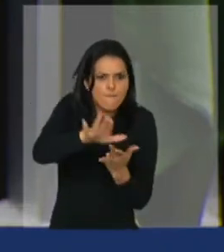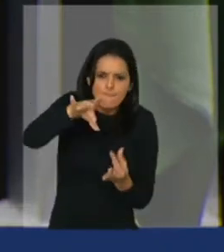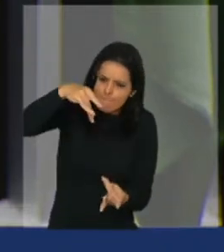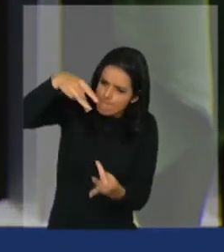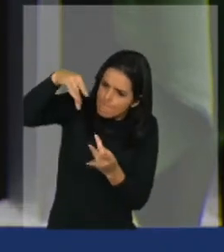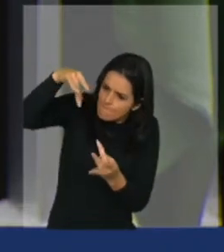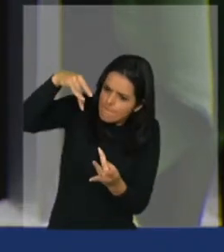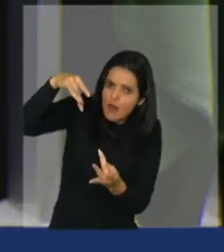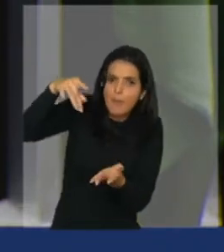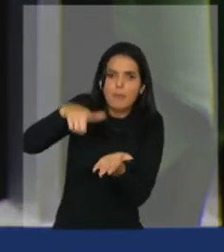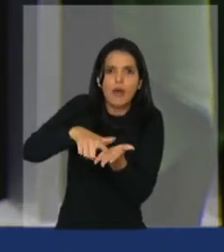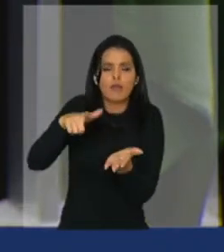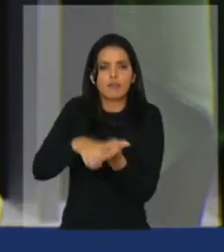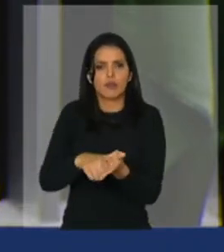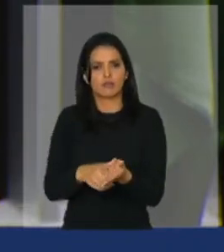É ESTE DE VOTO IMPRESSO, NEM A GENTE, EU CONHEÇO ESTE